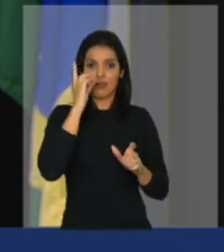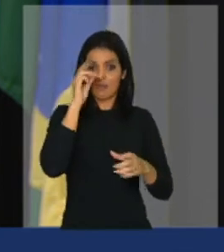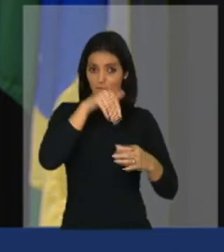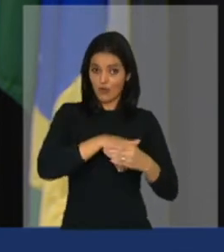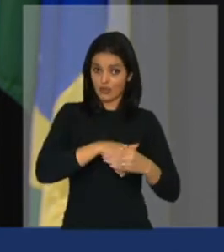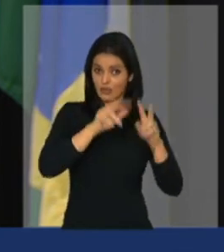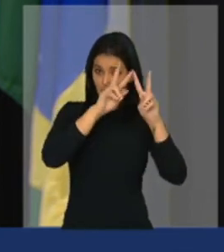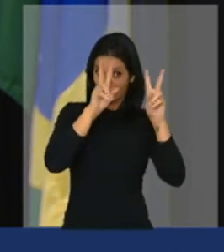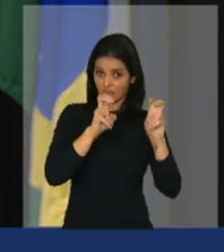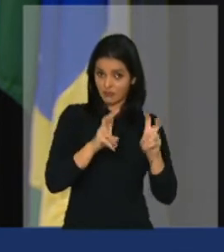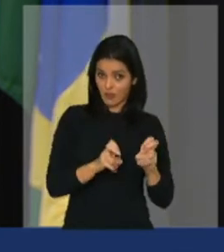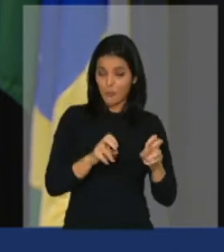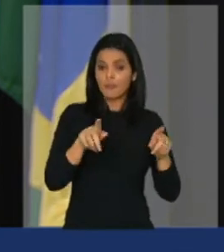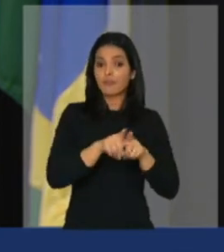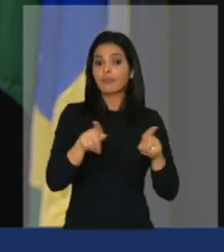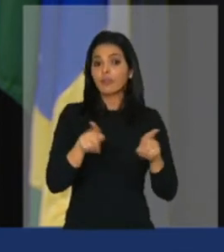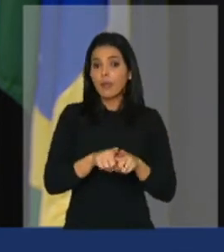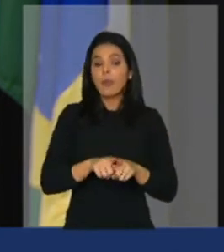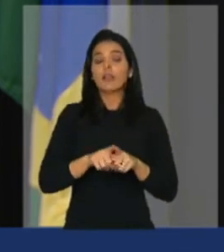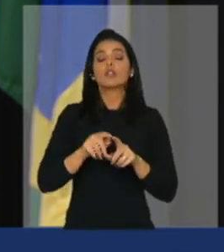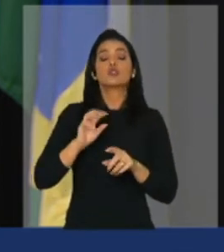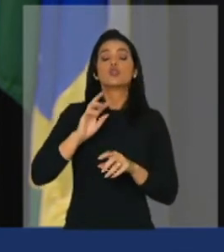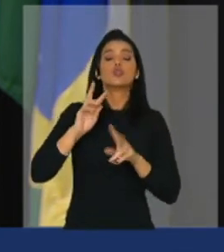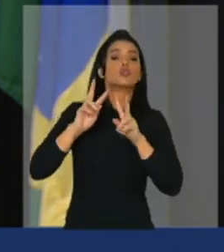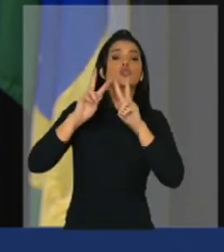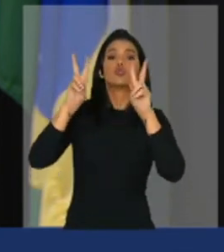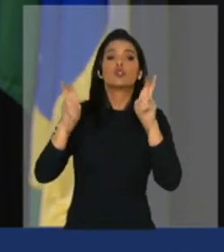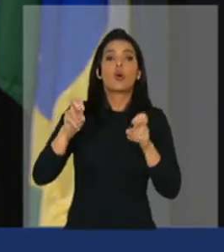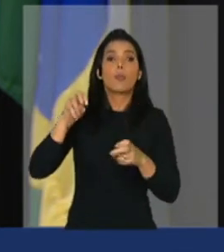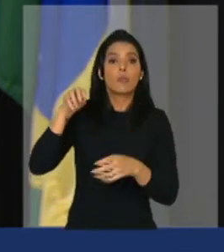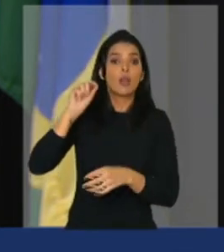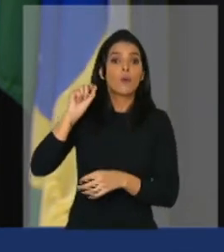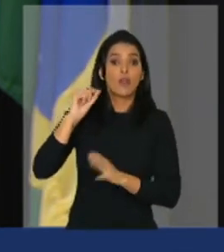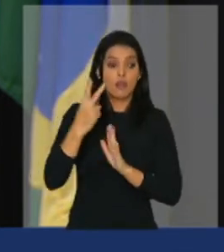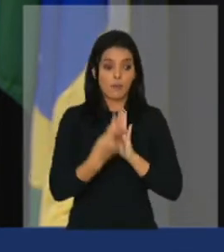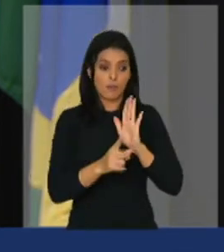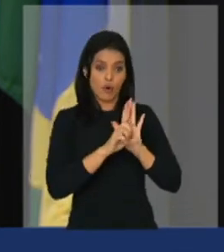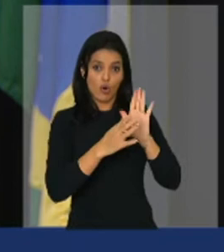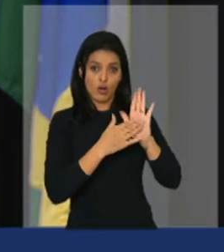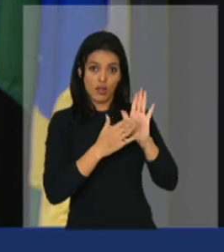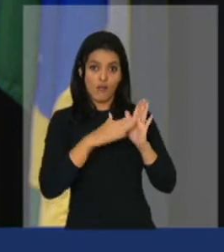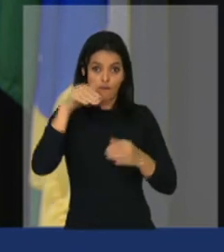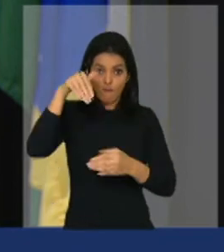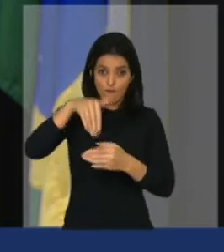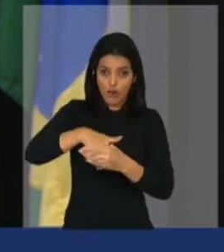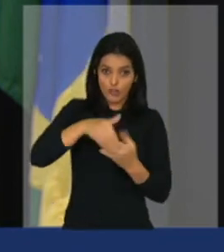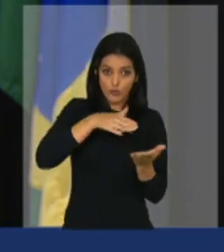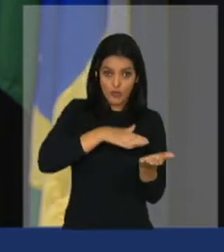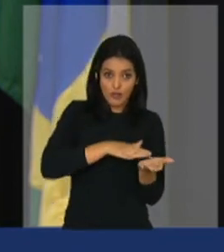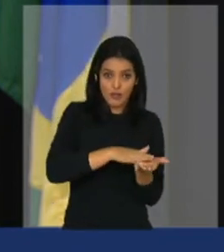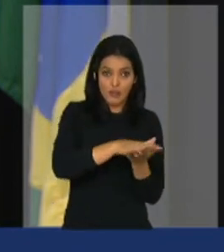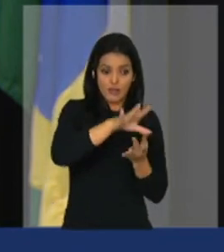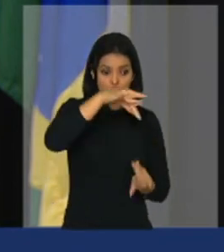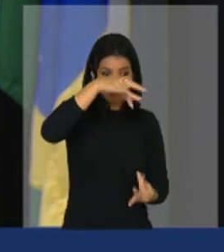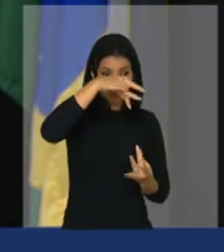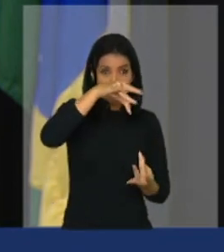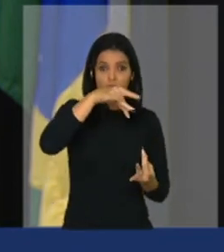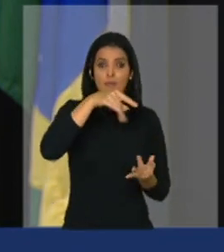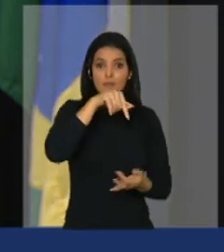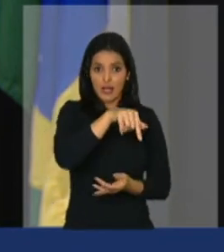VOTAÇÃO DO VOTO IRR IMPRESSO QUE OCORRE AGORA NA VOTAÇÃO ESPECIAL, QUE VAI OCORRER AMANHÃ , FAZENDO SUAS TRATATIVAS, SUAS REUNIÕES ESCURO RIAS COM LÍDERES